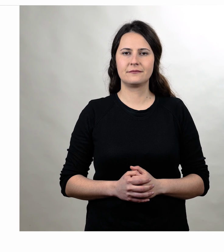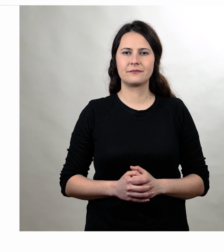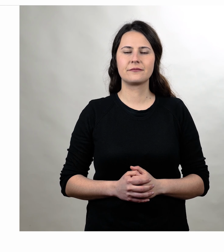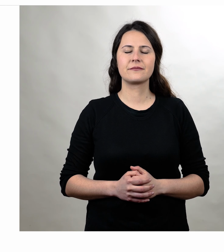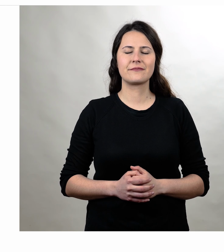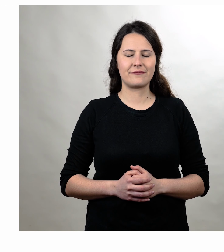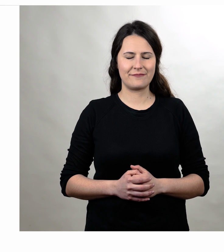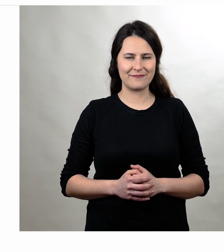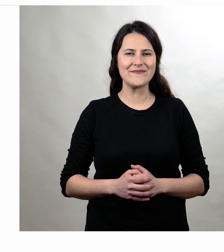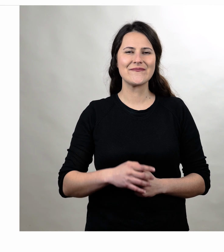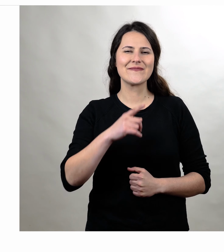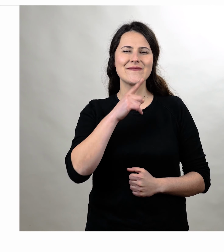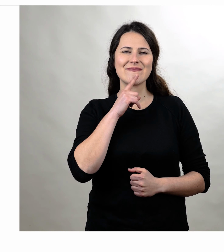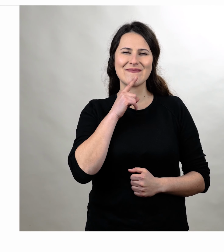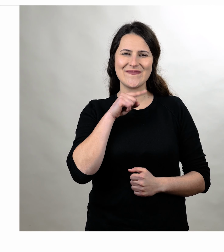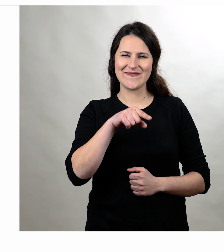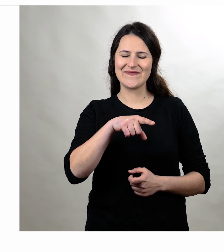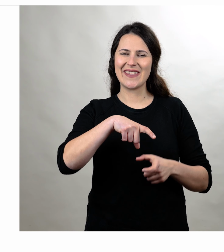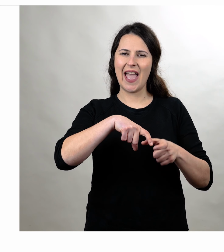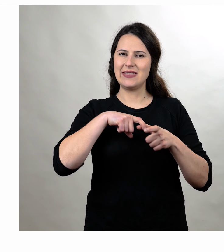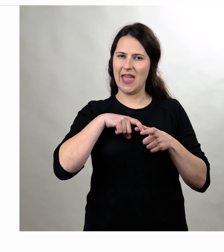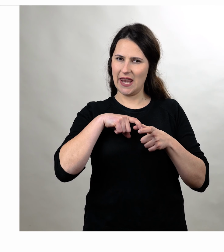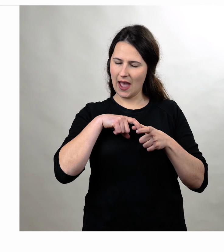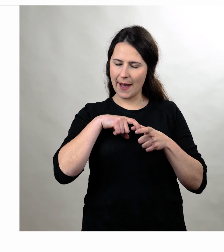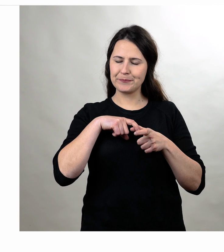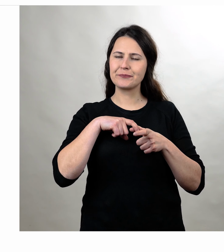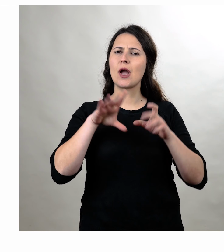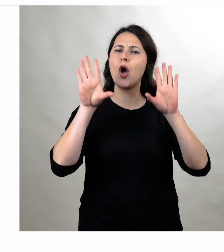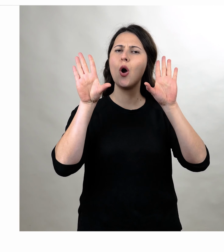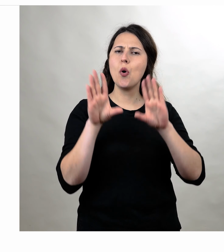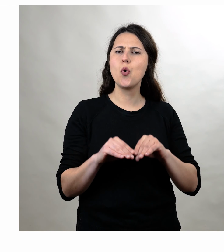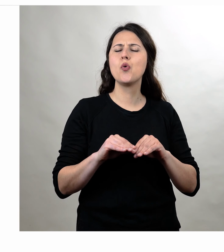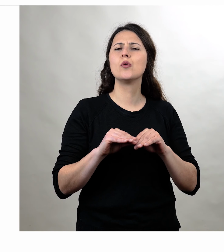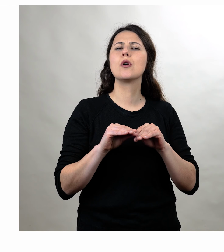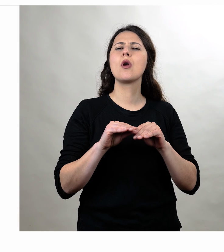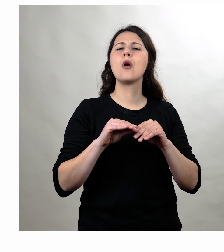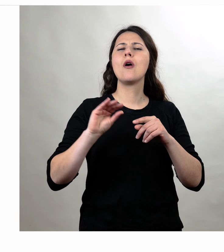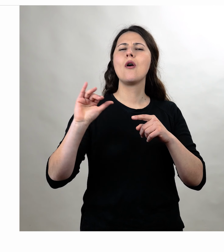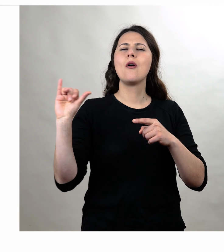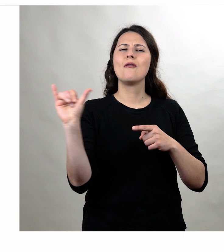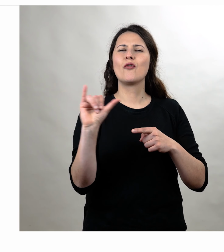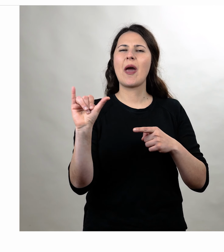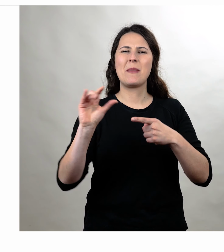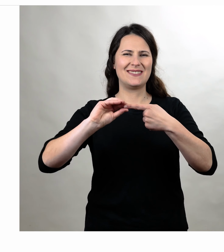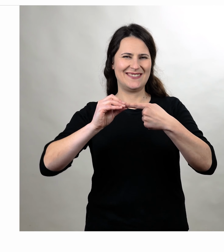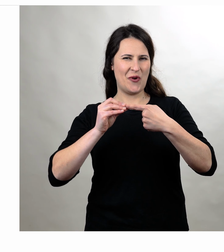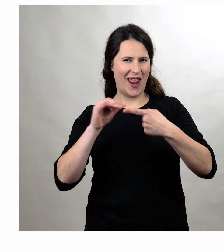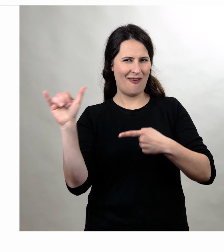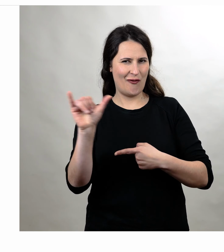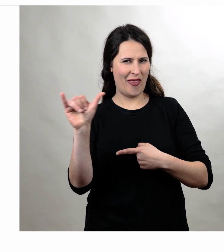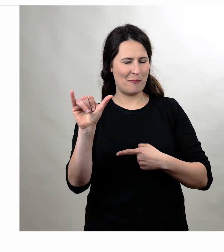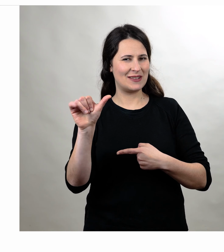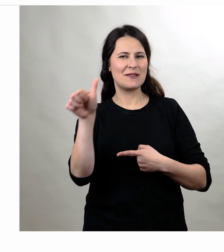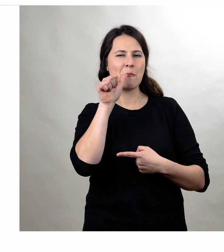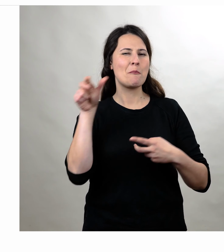Αυτή η εταιρεία προσφέρει κρουαζιέρες στο ποτάμι της Βουδαπέστης.